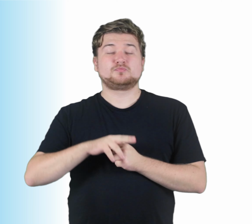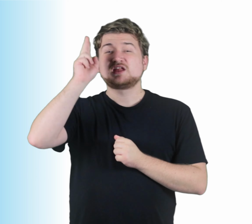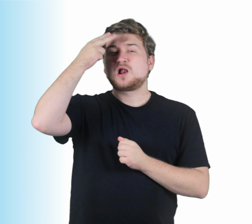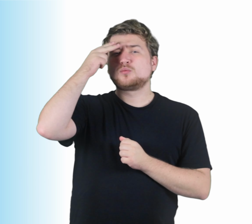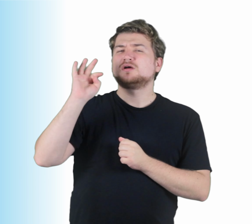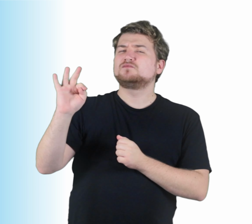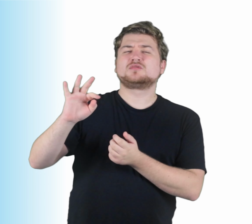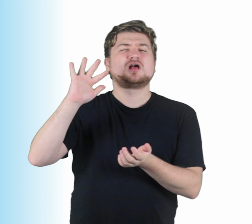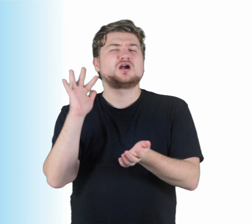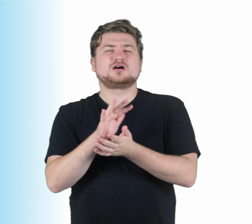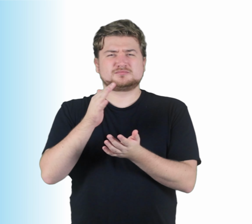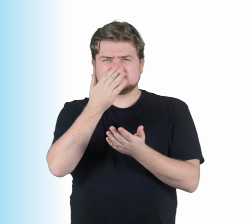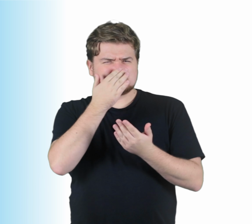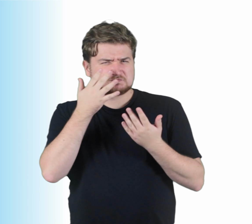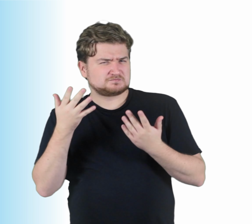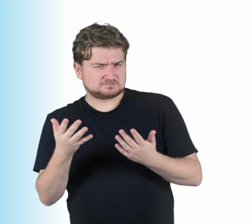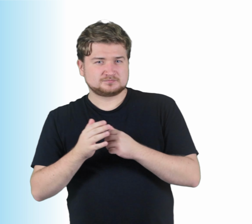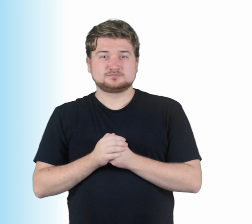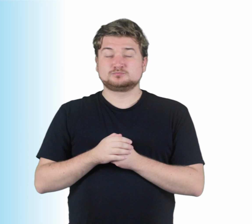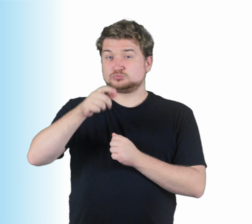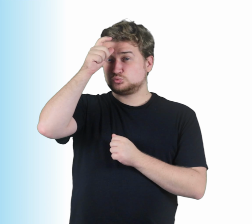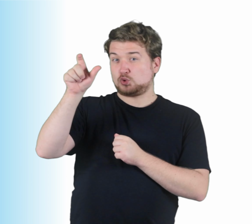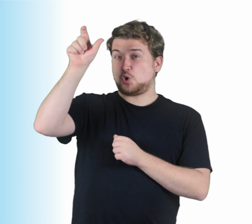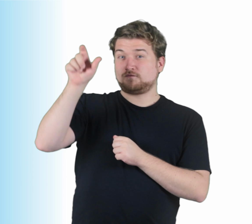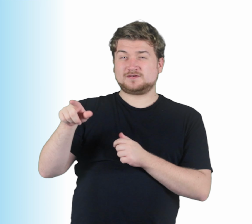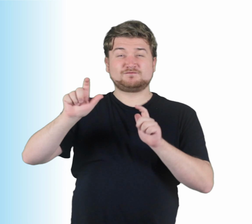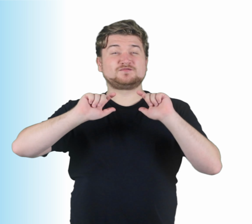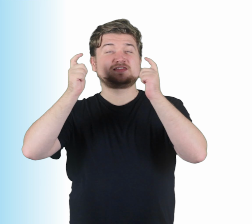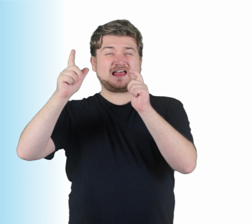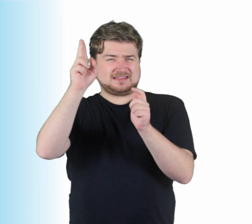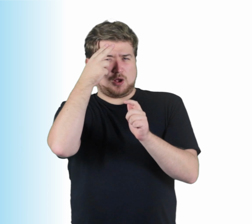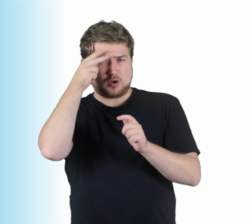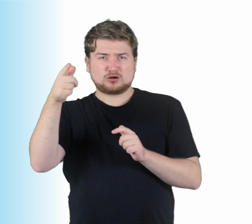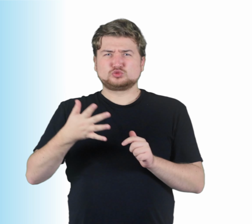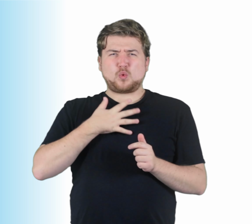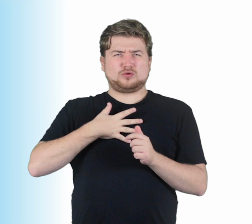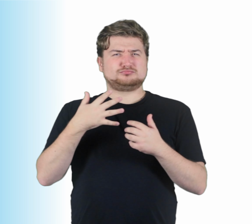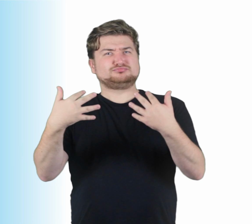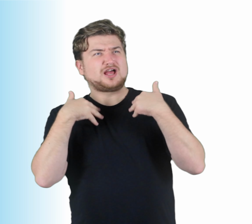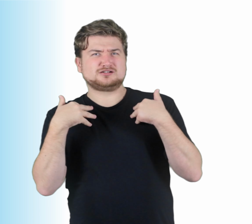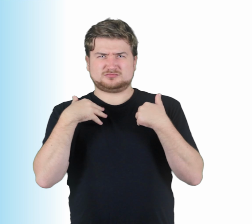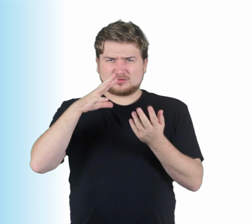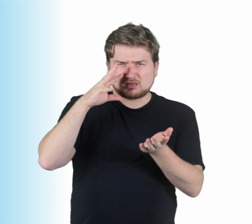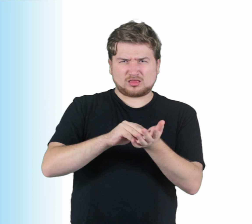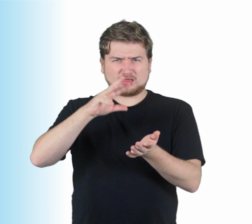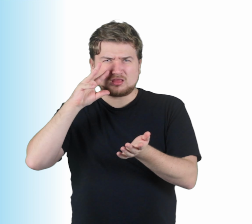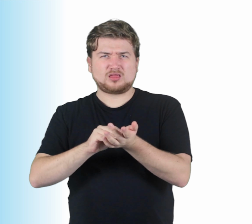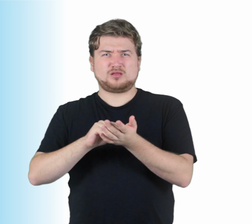Co jest charakterystyczne dla traumy? Człowiek nawracająco przeżywa wydarzenie traumatyczne,